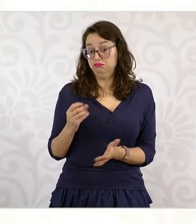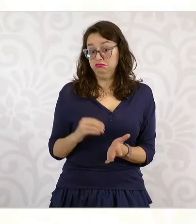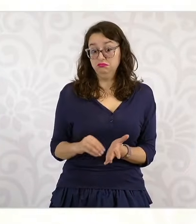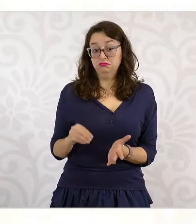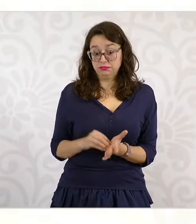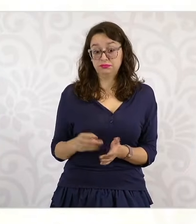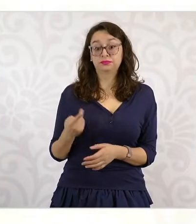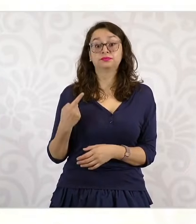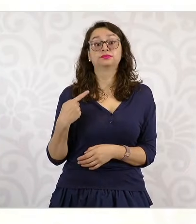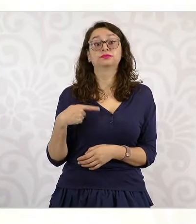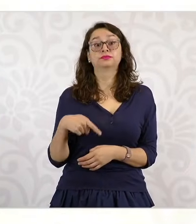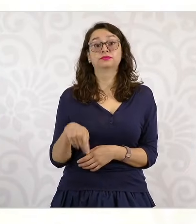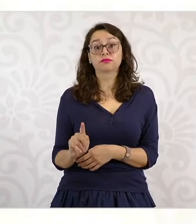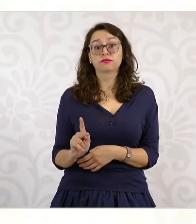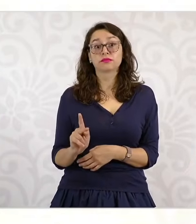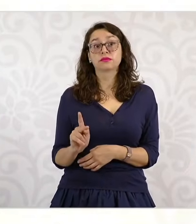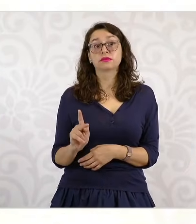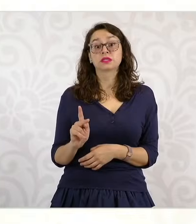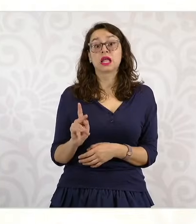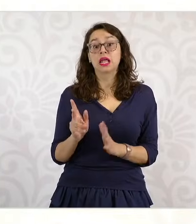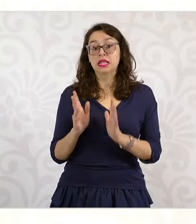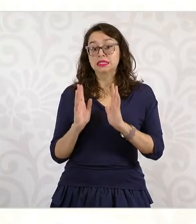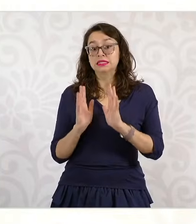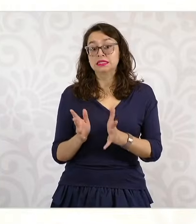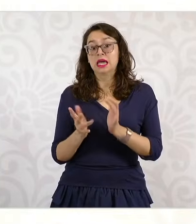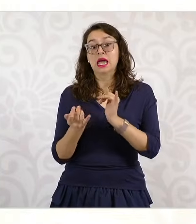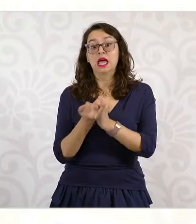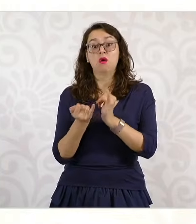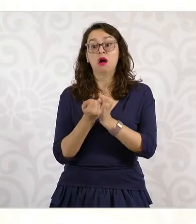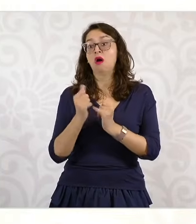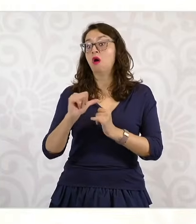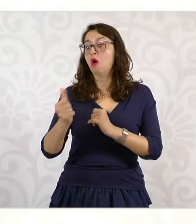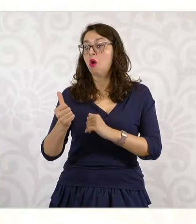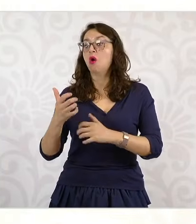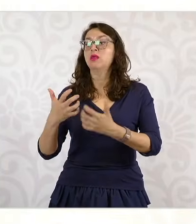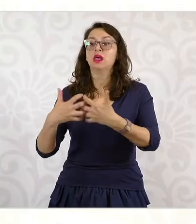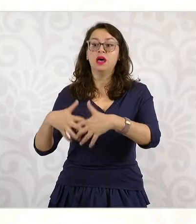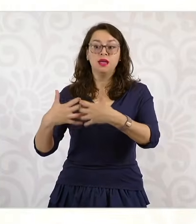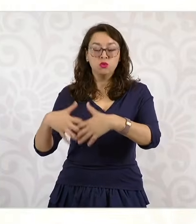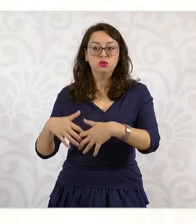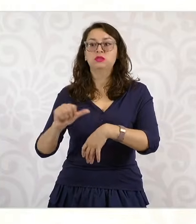pero ya empezamos a a a penetrar en industrias mucho más importantes. Les cuento que hace como